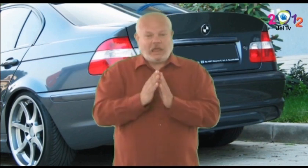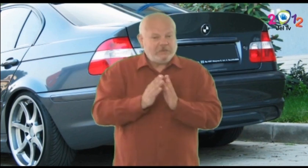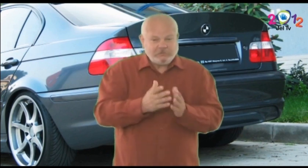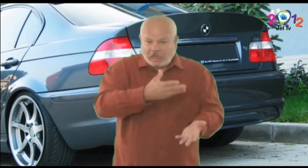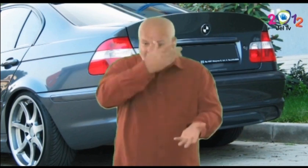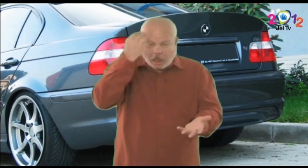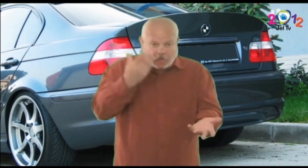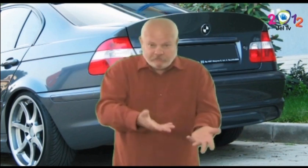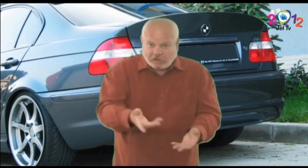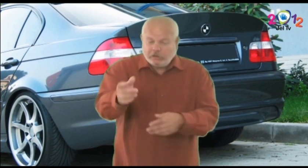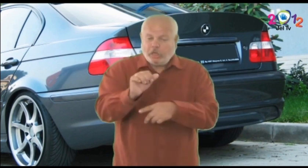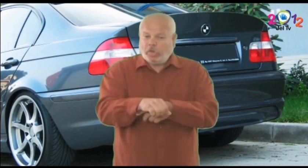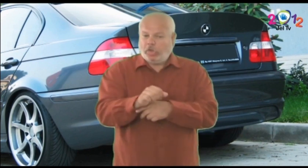nem vettél errõl tudomást, nem imádkoztak, elfelejtettek,